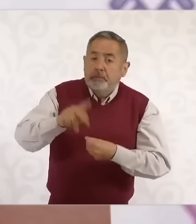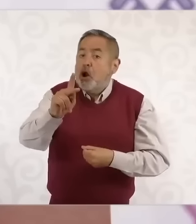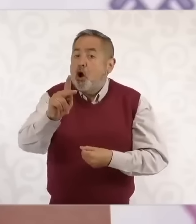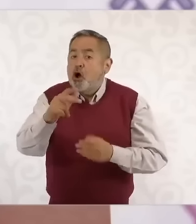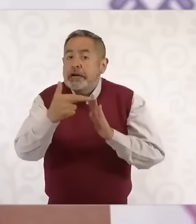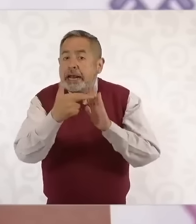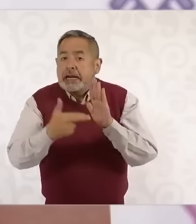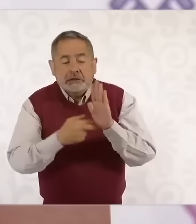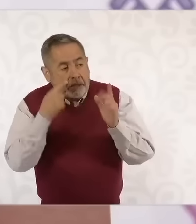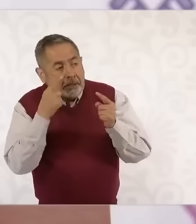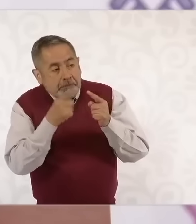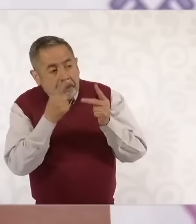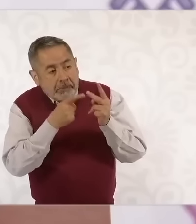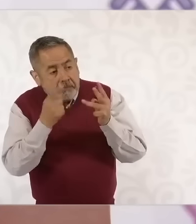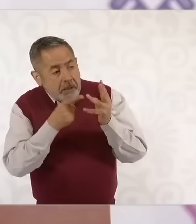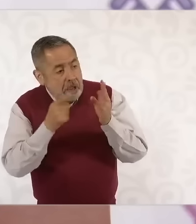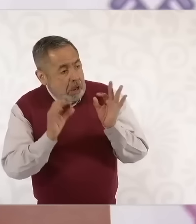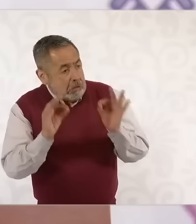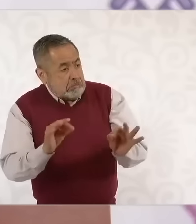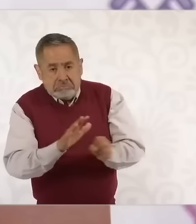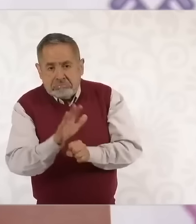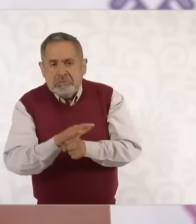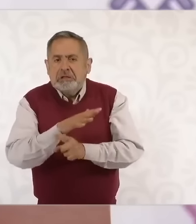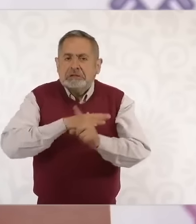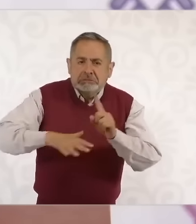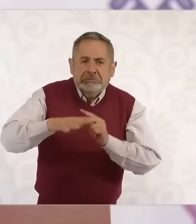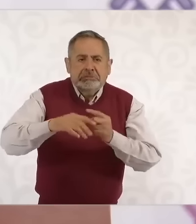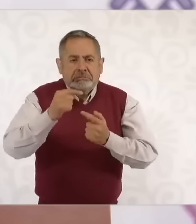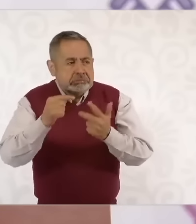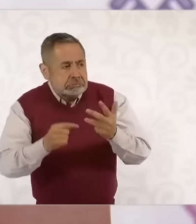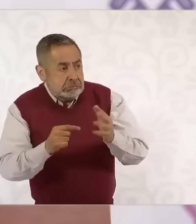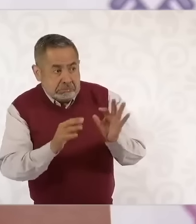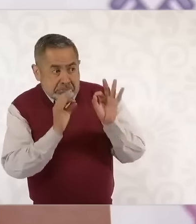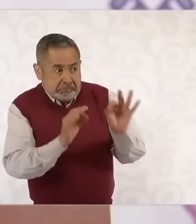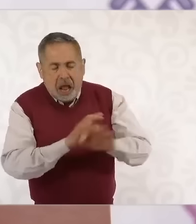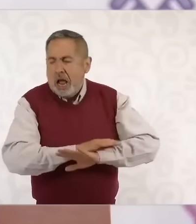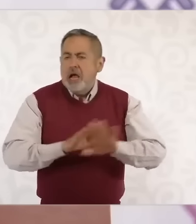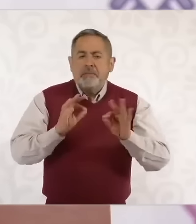con las disposiciones de desarrollo nacional. No puede haber una empresa que consuma mucha